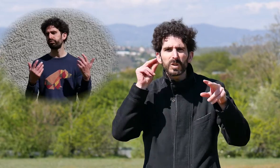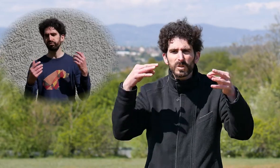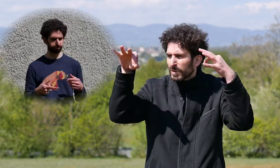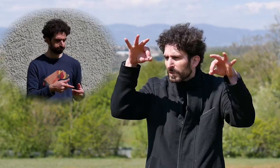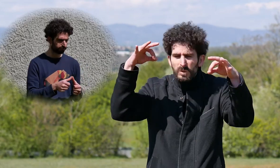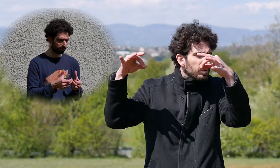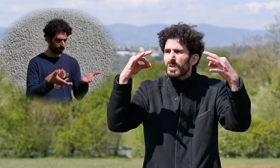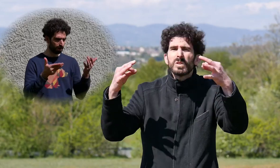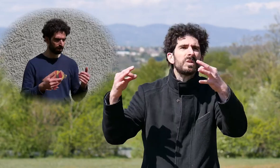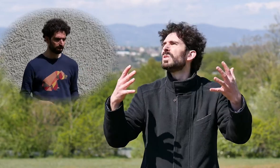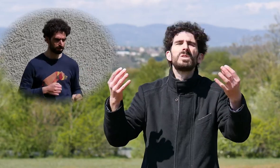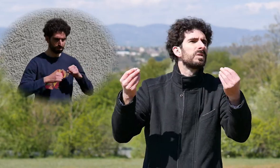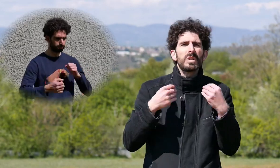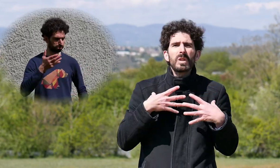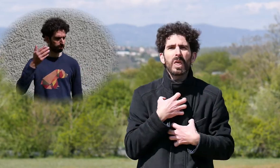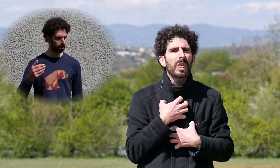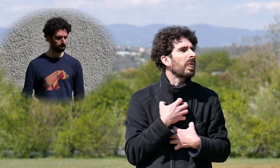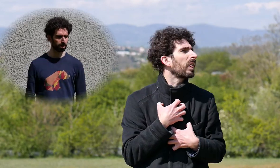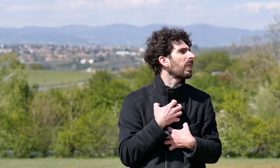en même temps et ça les angoisse. * Qu'est-ce que tu fais là ? Bouge un peu ! *